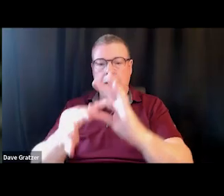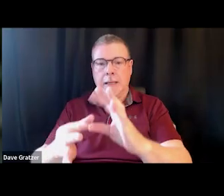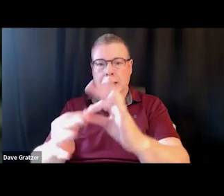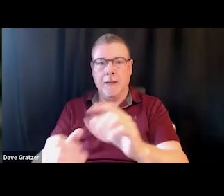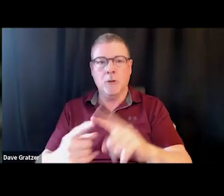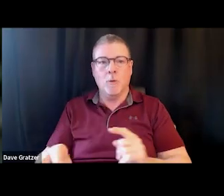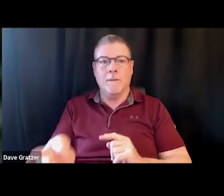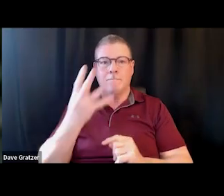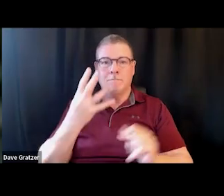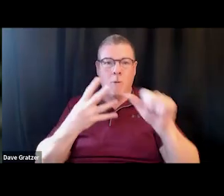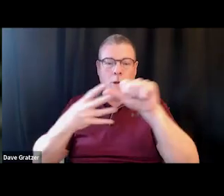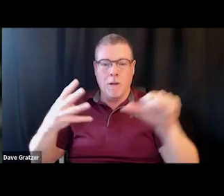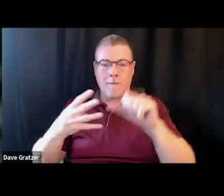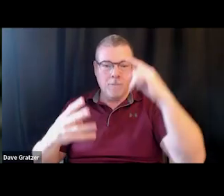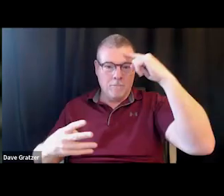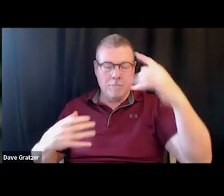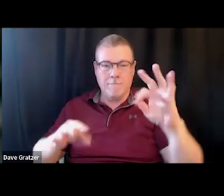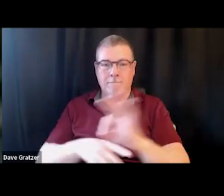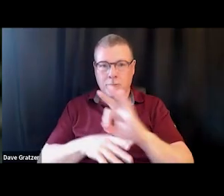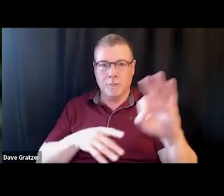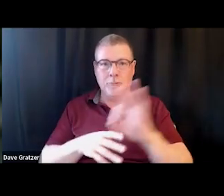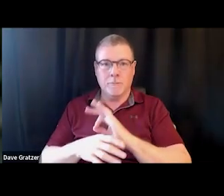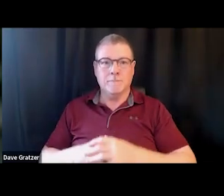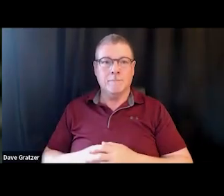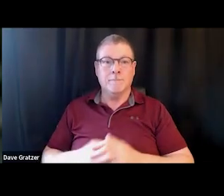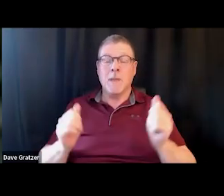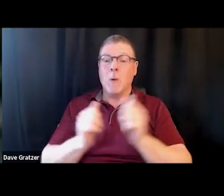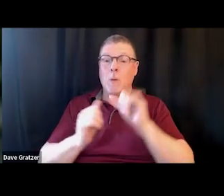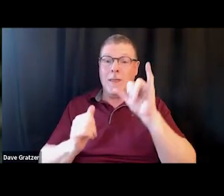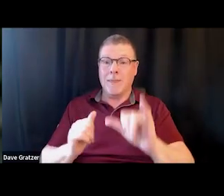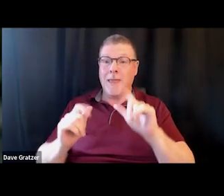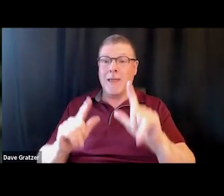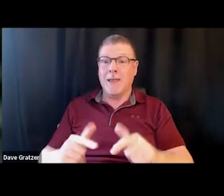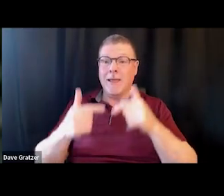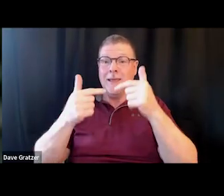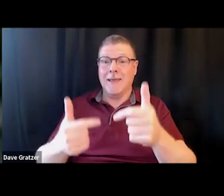y hablar de estas interacciones. Con eso, voy a pasar la palabra a nuestro próximo orador.